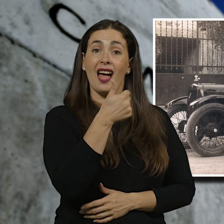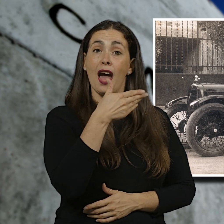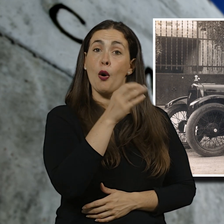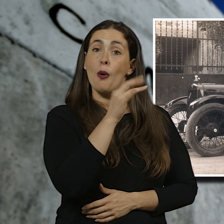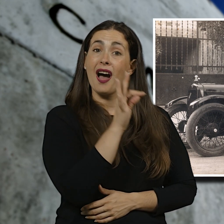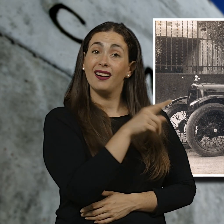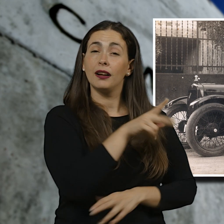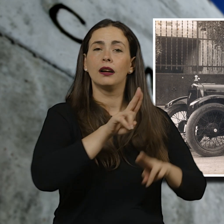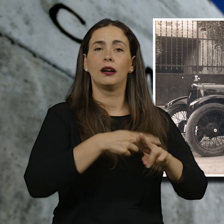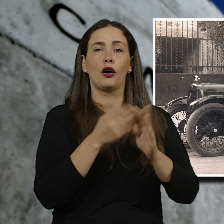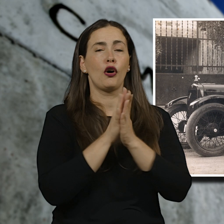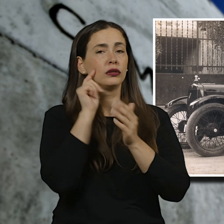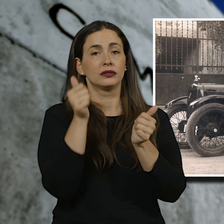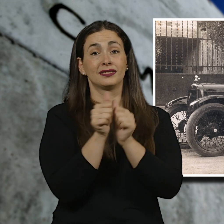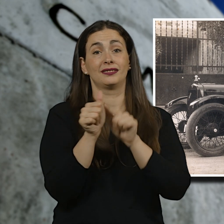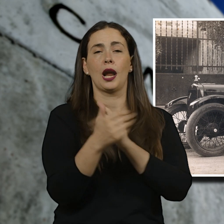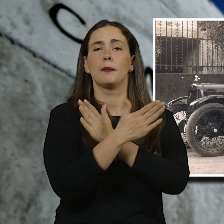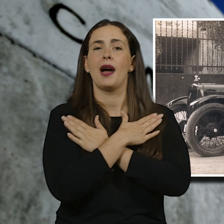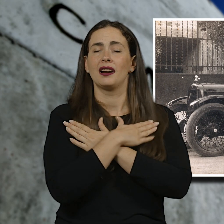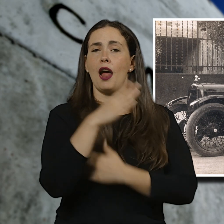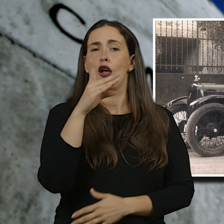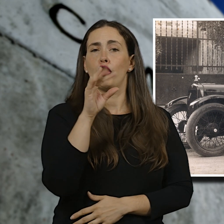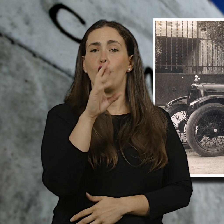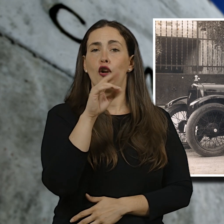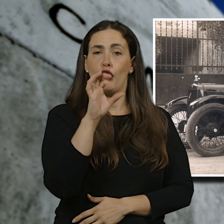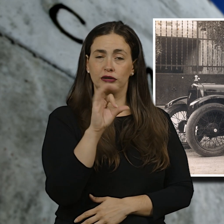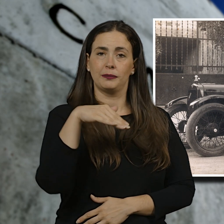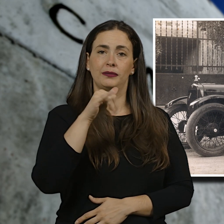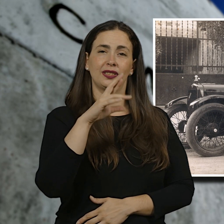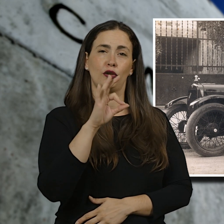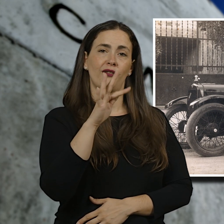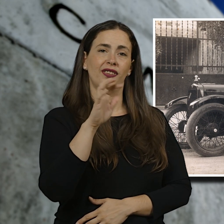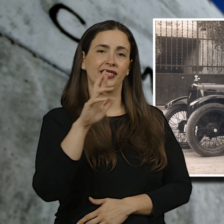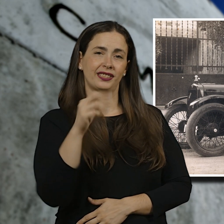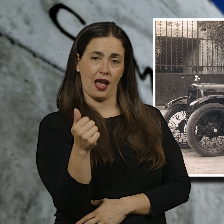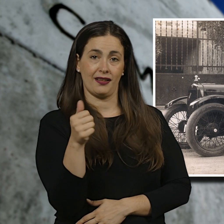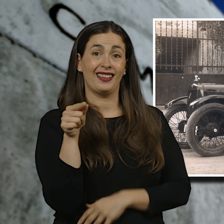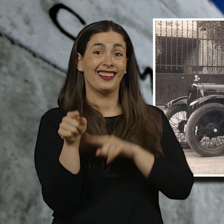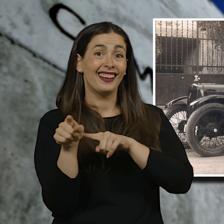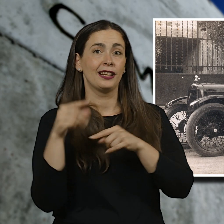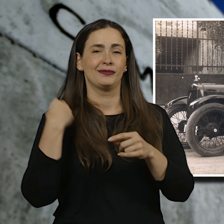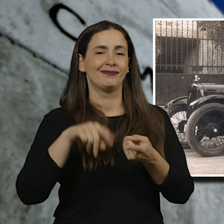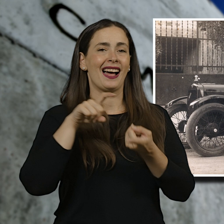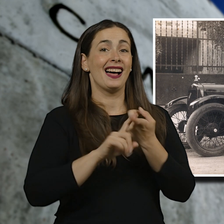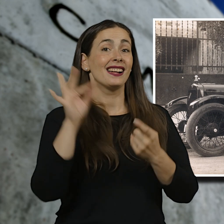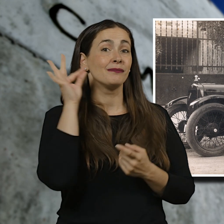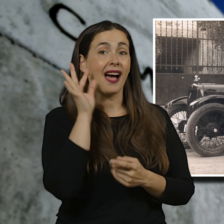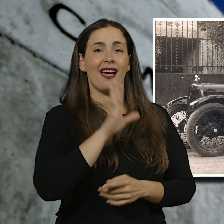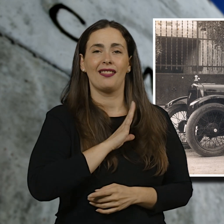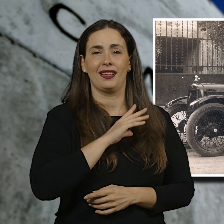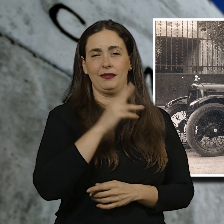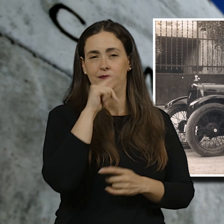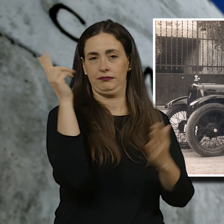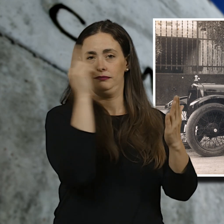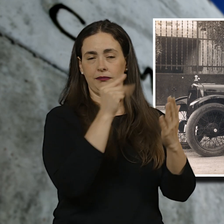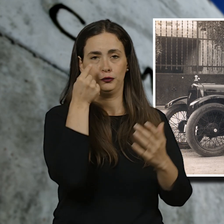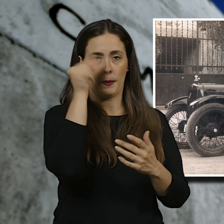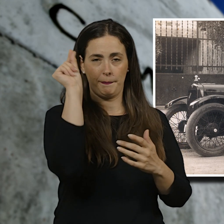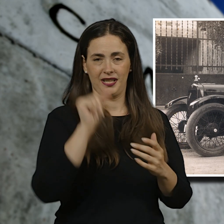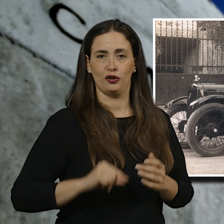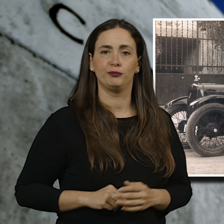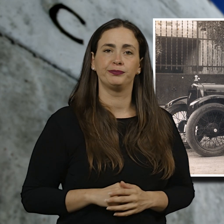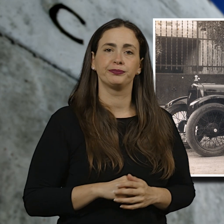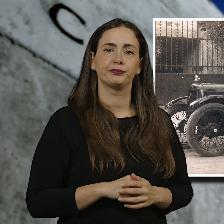Galobart estava casat amb Maria Dolors Miró Ferrà, germana del pintor Joan Miró.